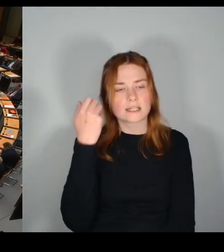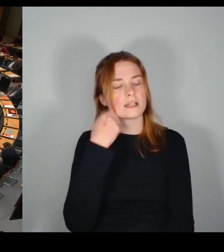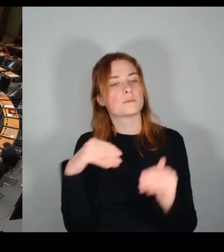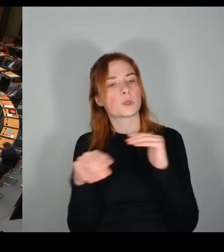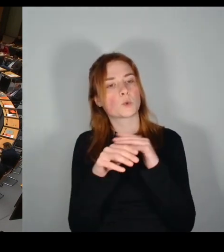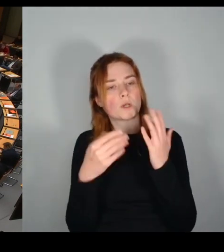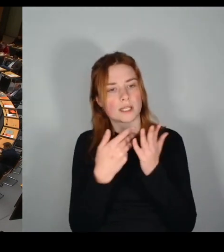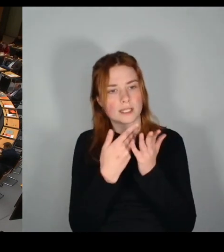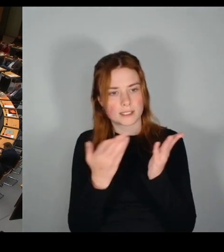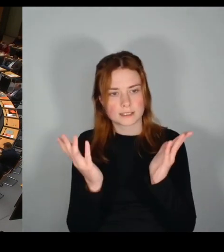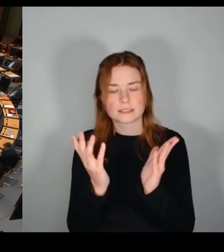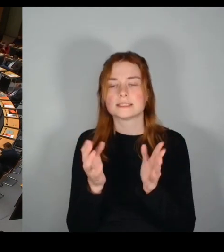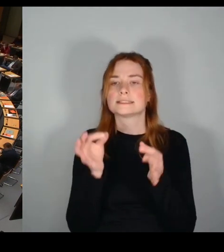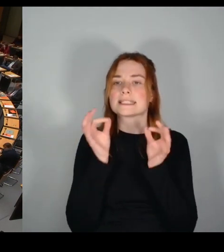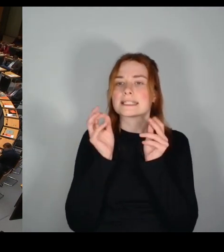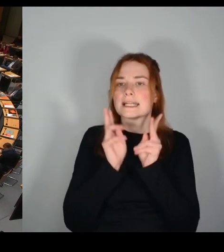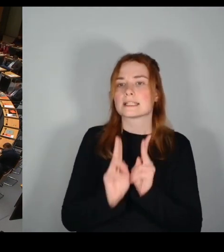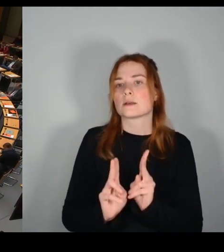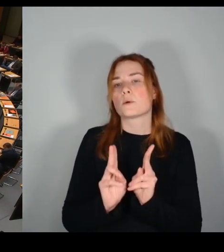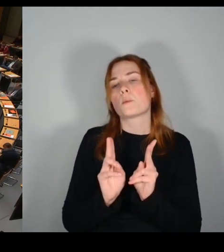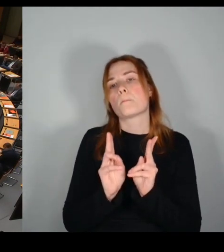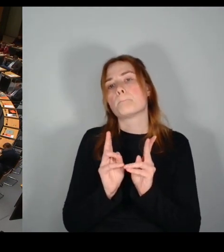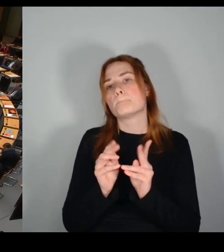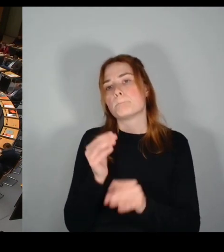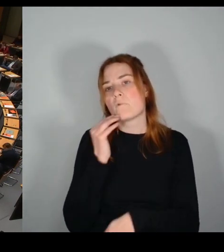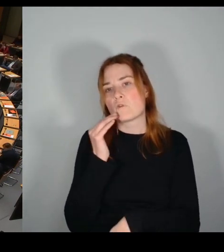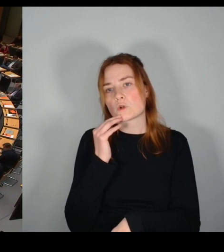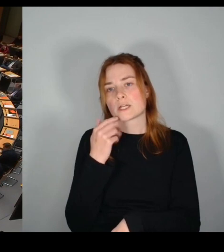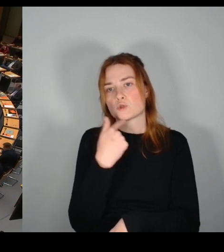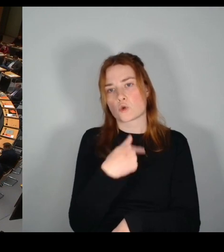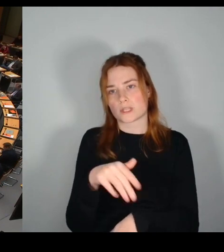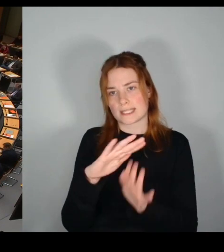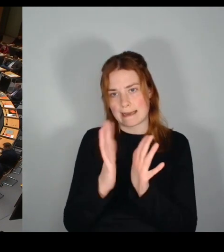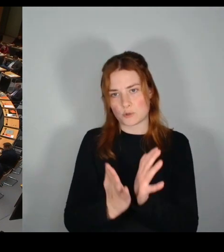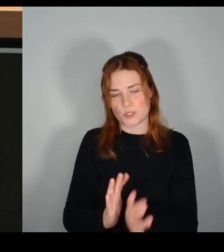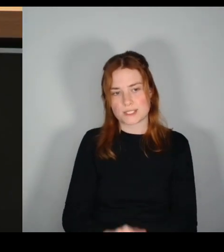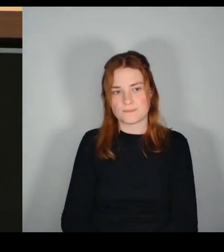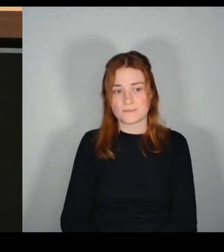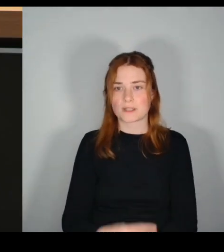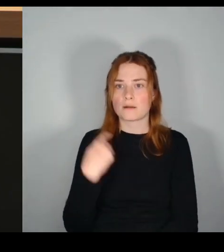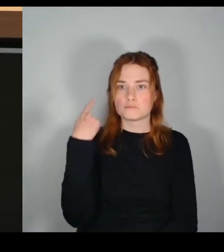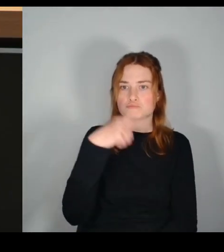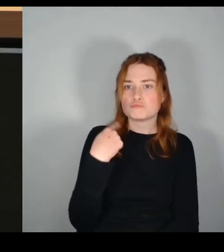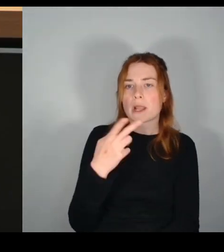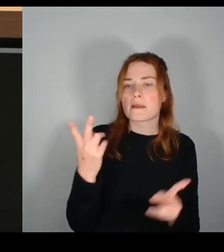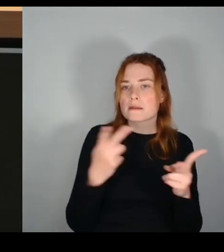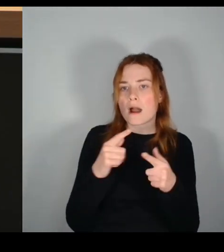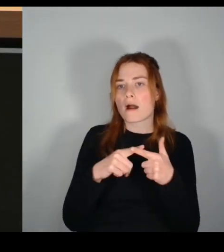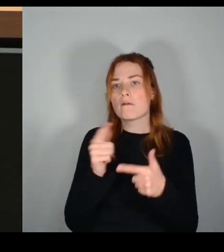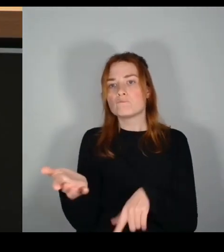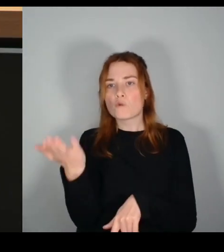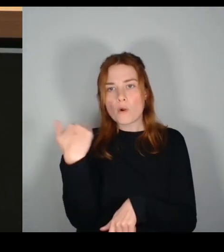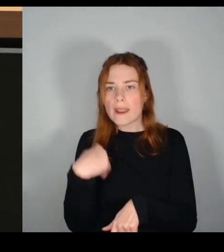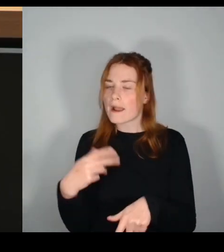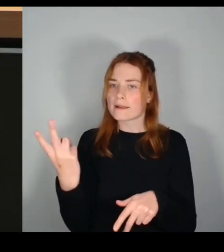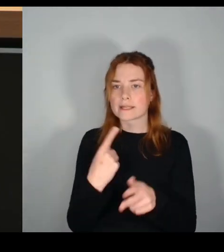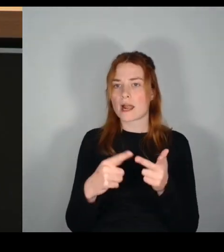Egal, wie man aussieht, woher man kommt und wen man liebt im Tuntenhaus werden alle Menschen mit offenen Armen und Herzen empfangen.